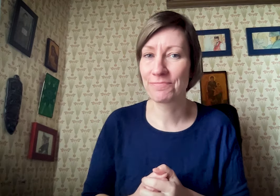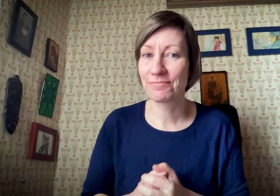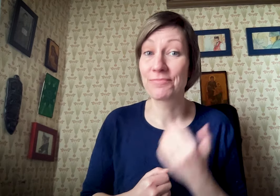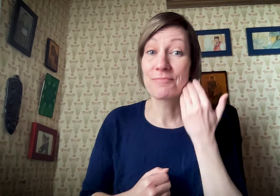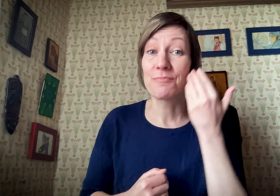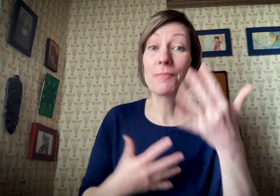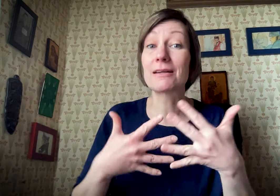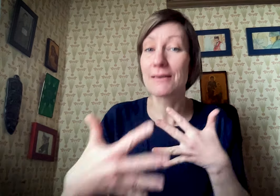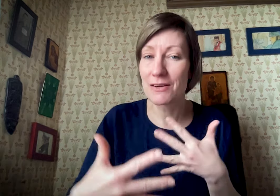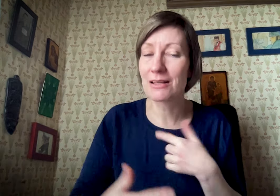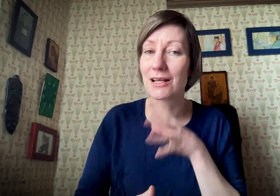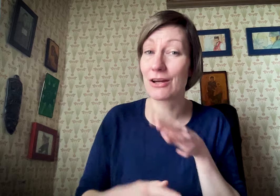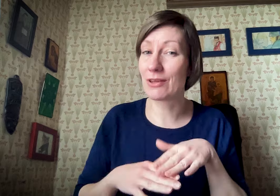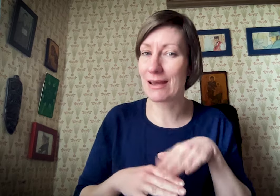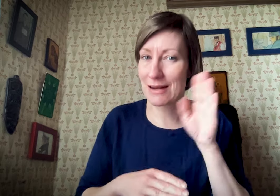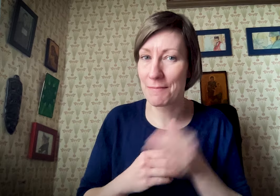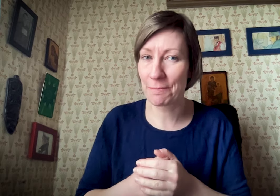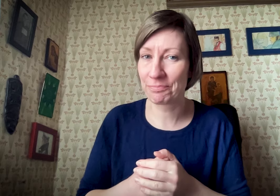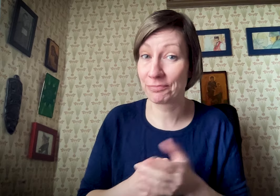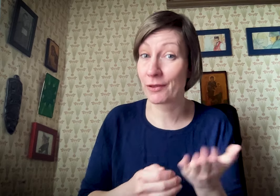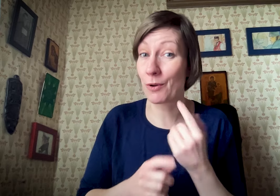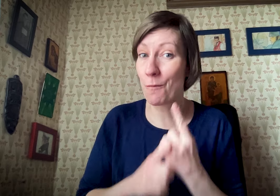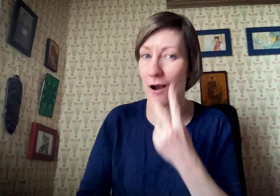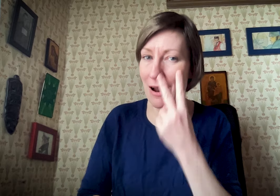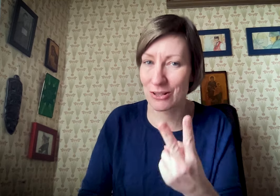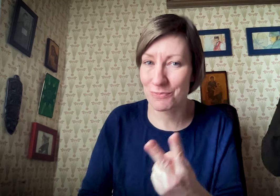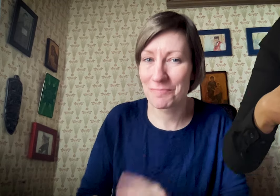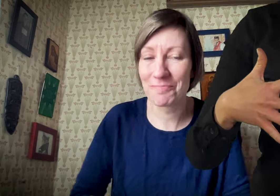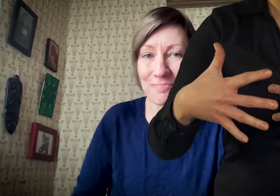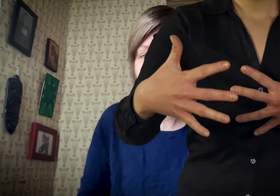Rivien välissä -tapahtumassa kerron, mitä sain selville. Tule katsomaan.